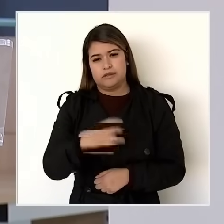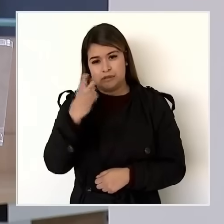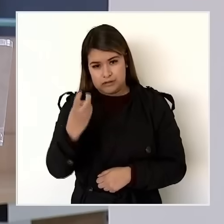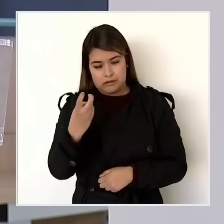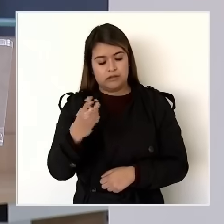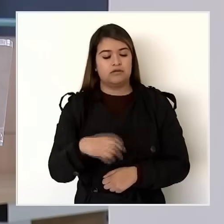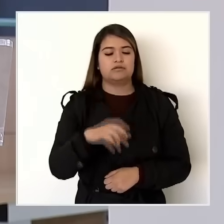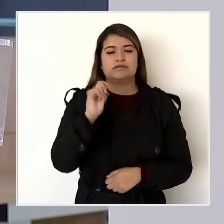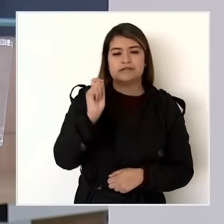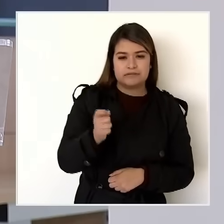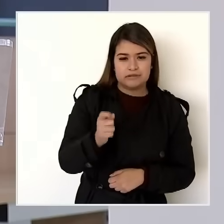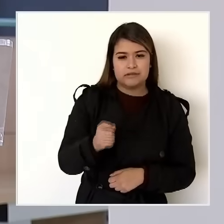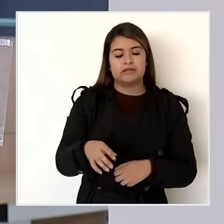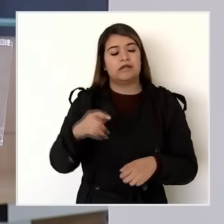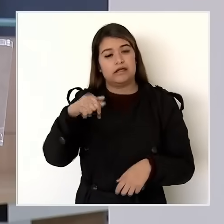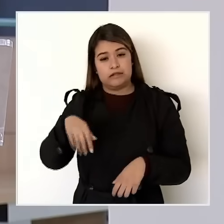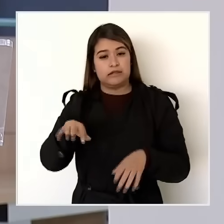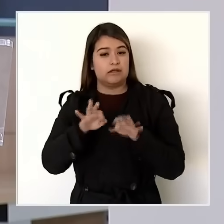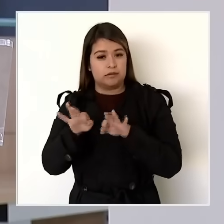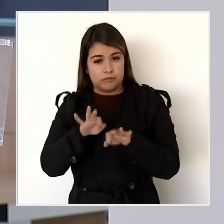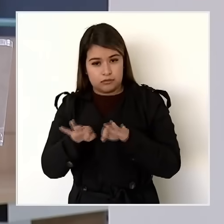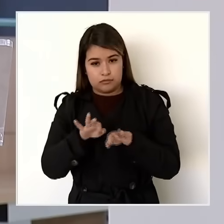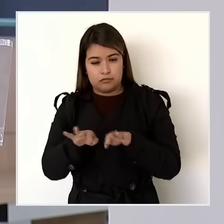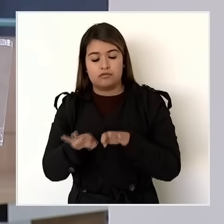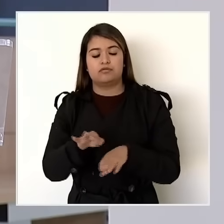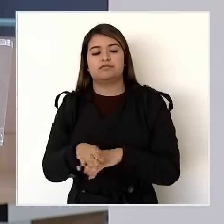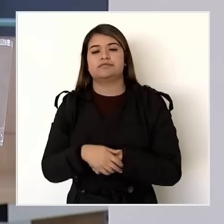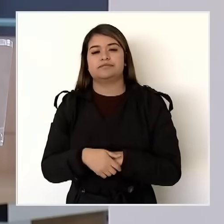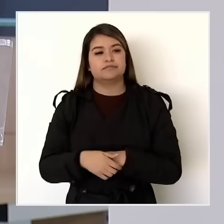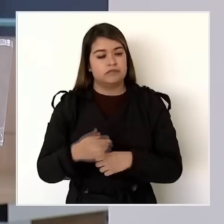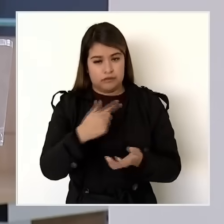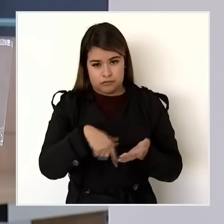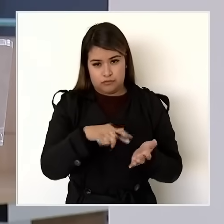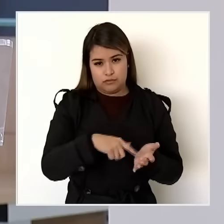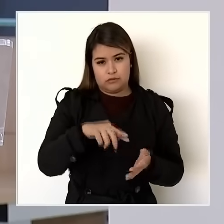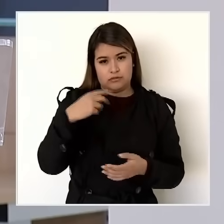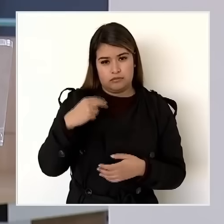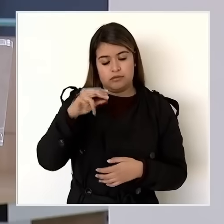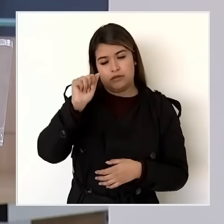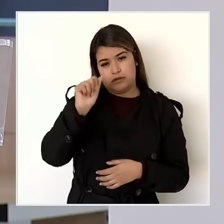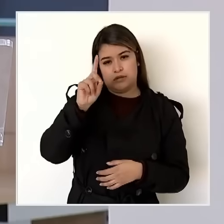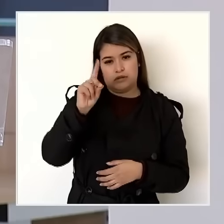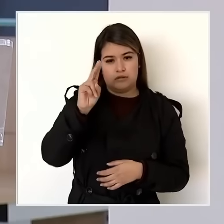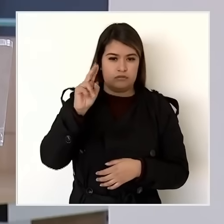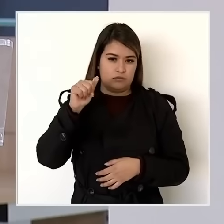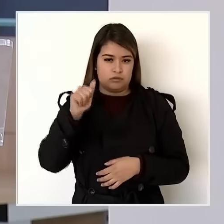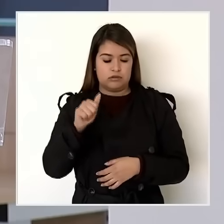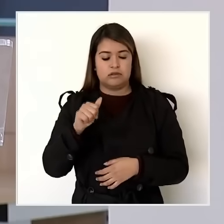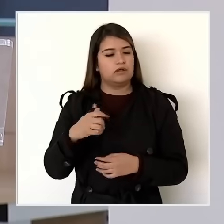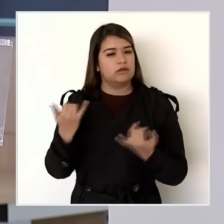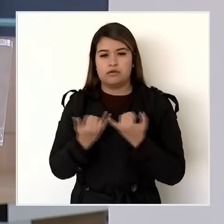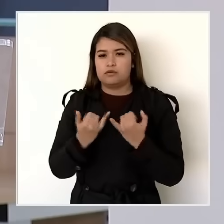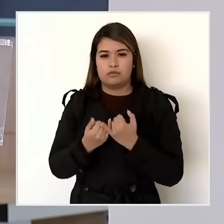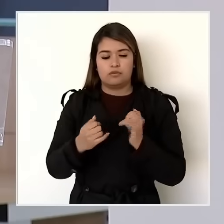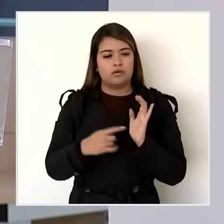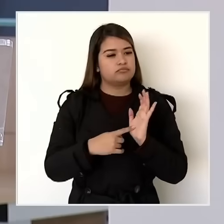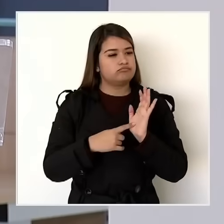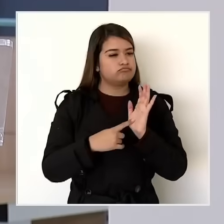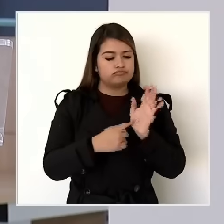quienes laboran en esta institución y y al mismo tiempo concentrar pues los trabajos de la Agencia